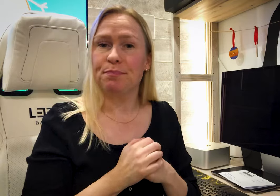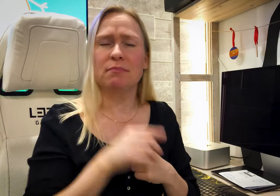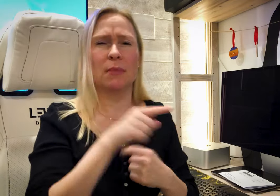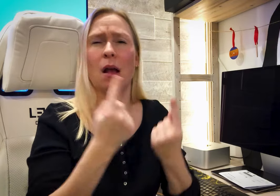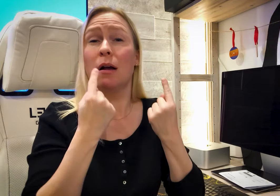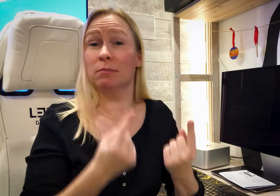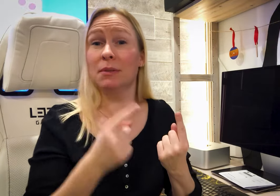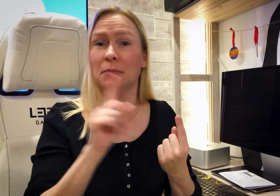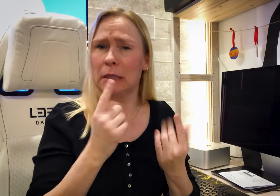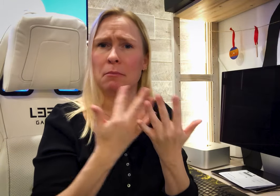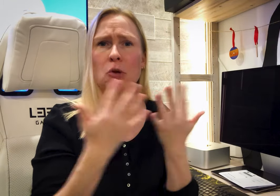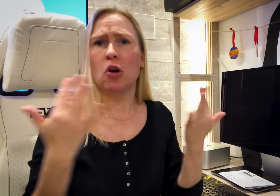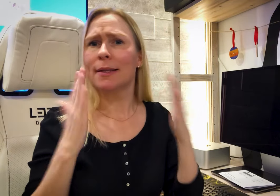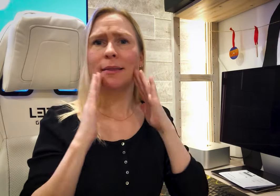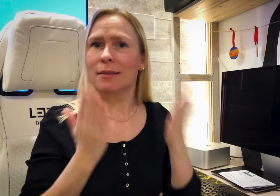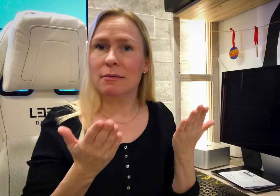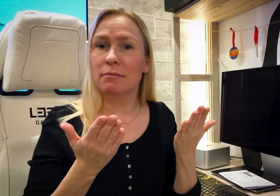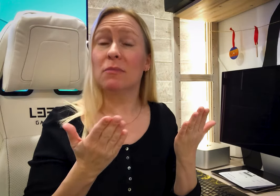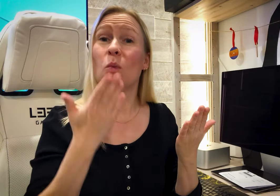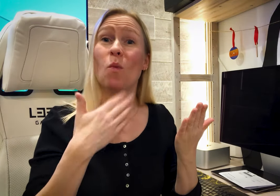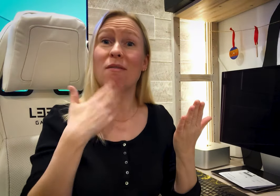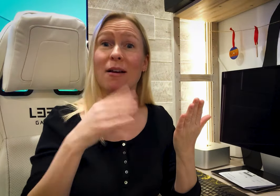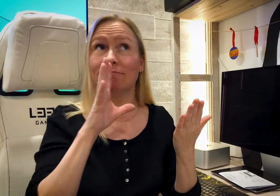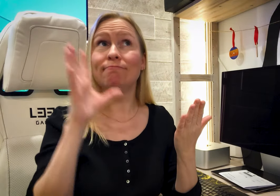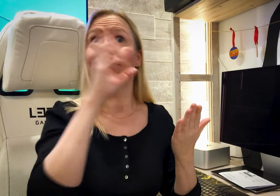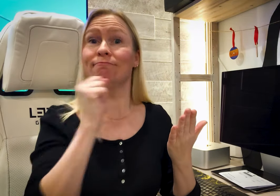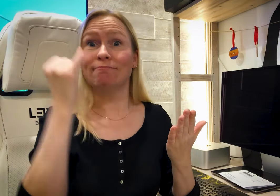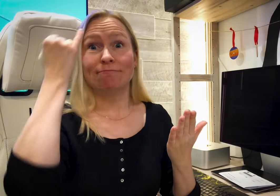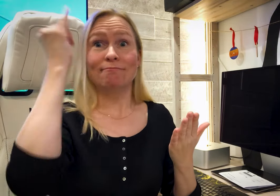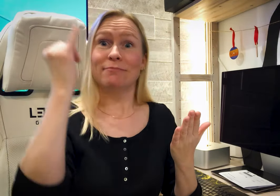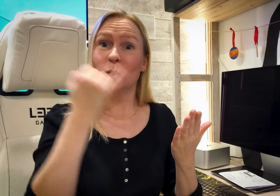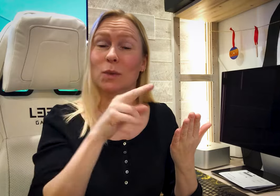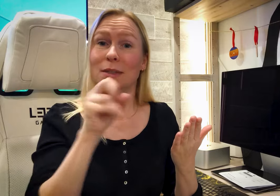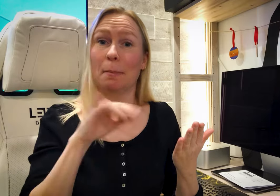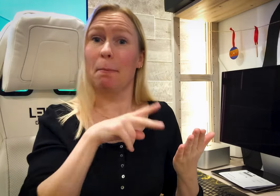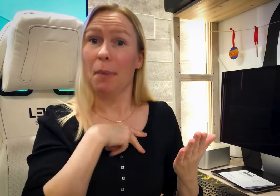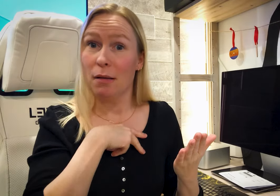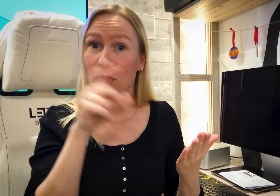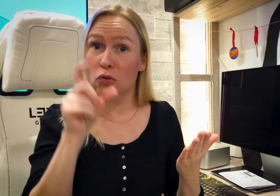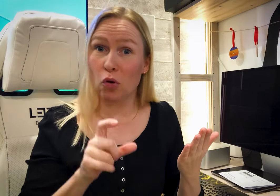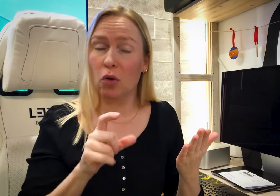Palkintoon liittyy eräs seikka, josta moni ei taida tietää. Harva tietää, kuka ideoi elokuvapalkinnon